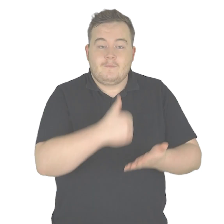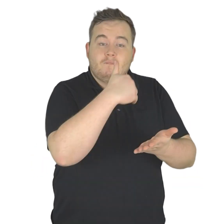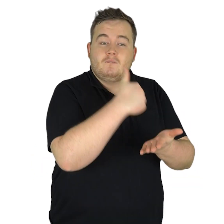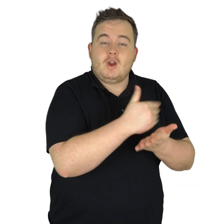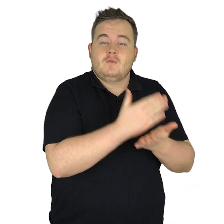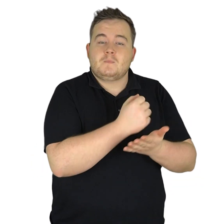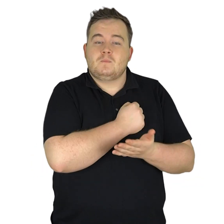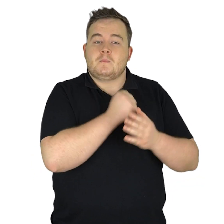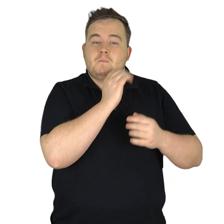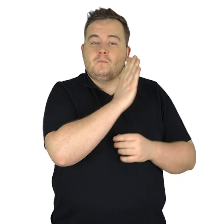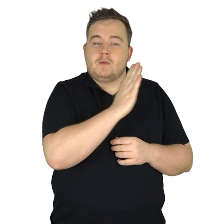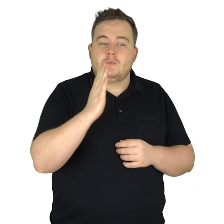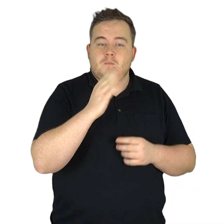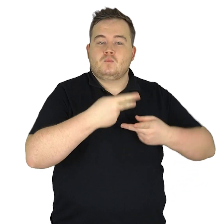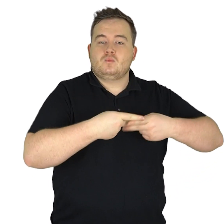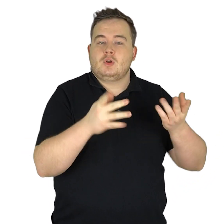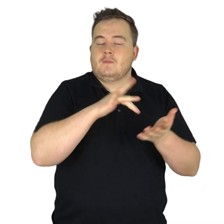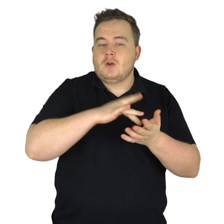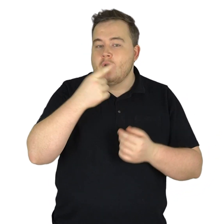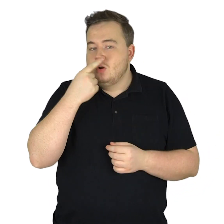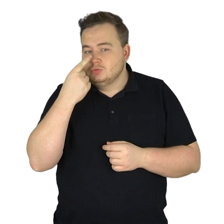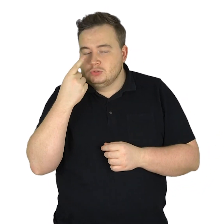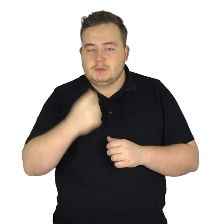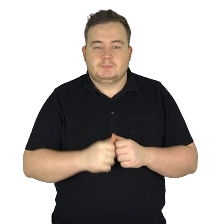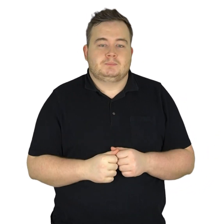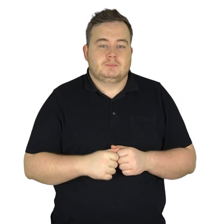Wojewódzka Biblioteka Publiczna w Olsztynie.